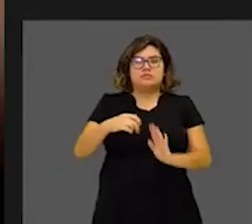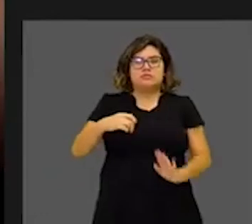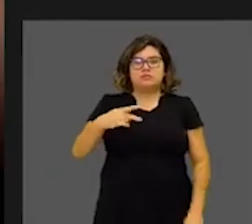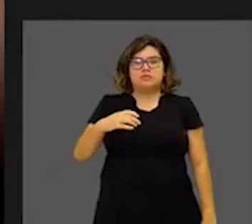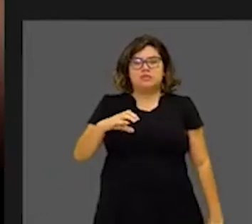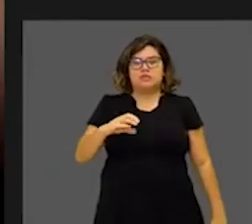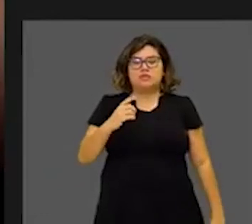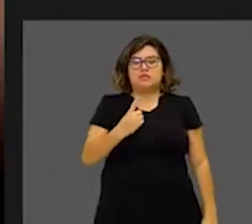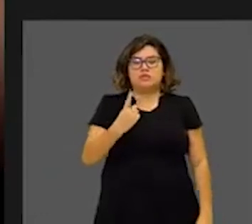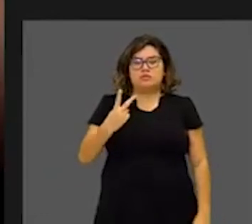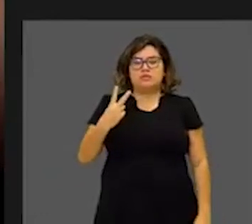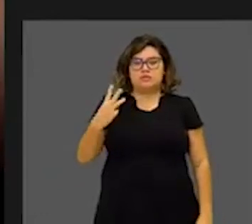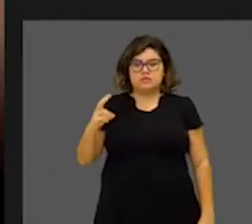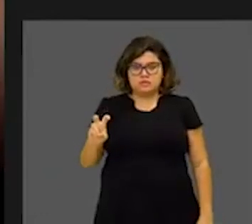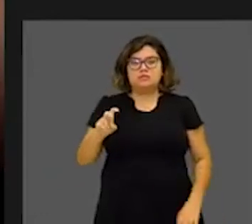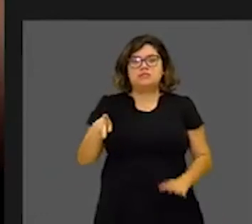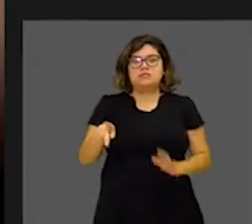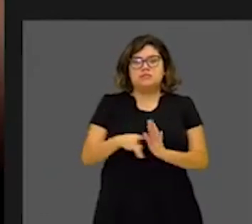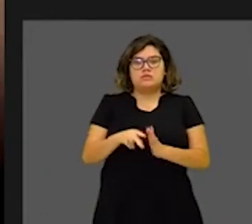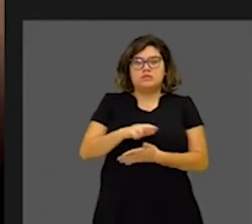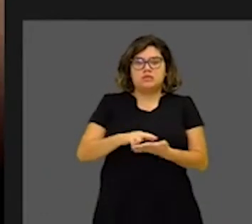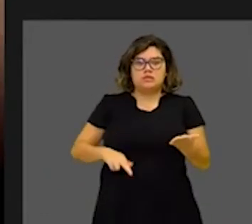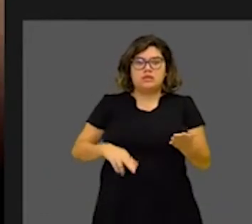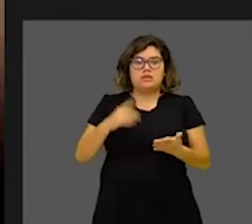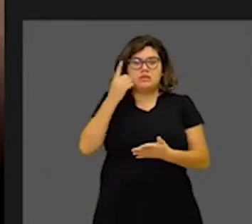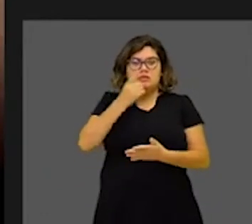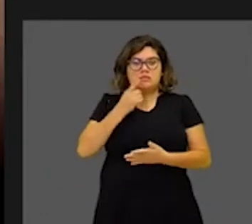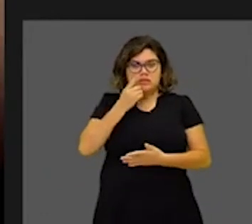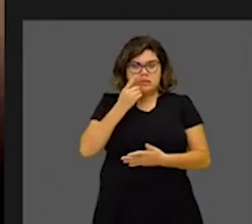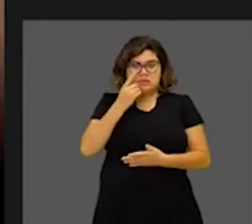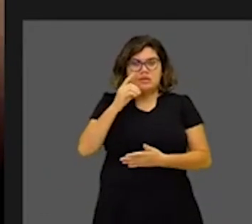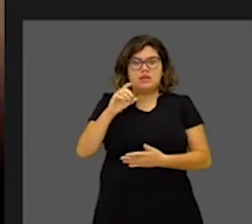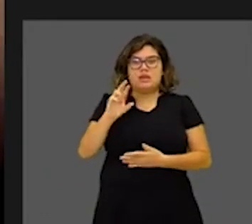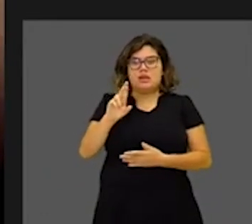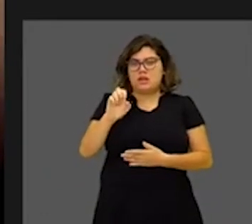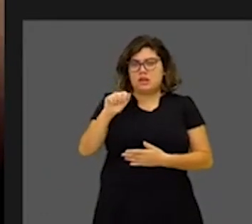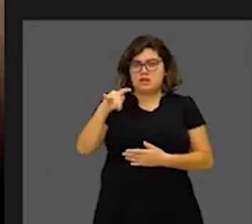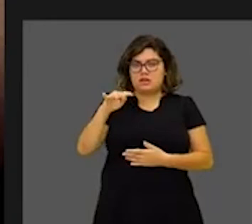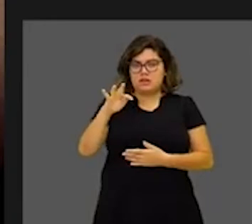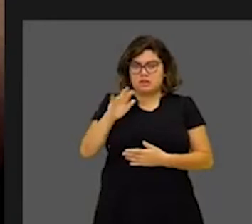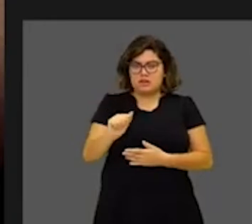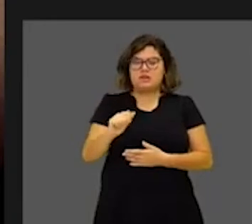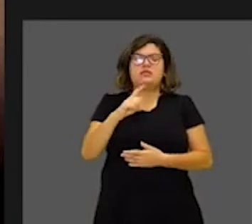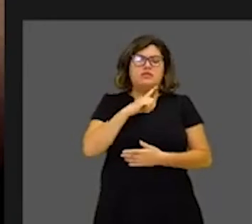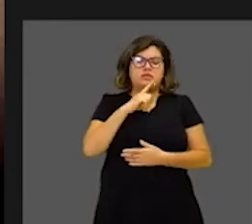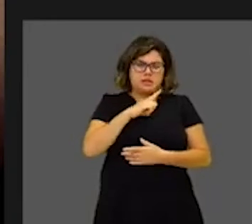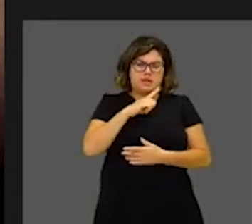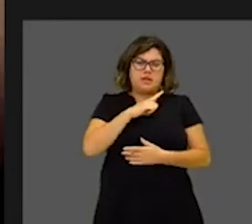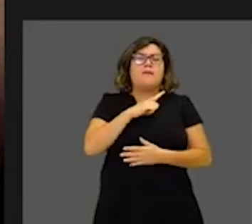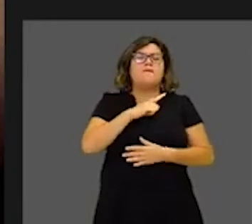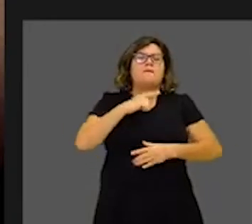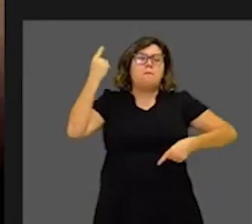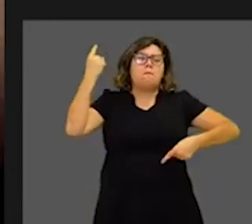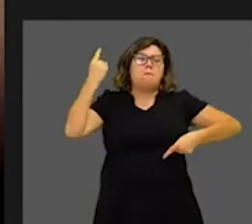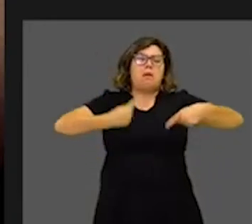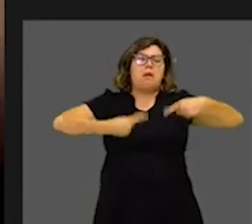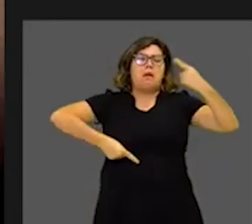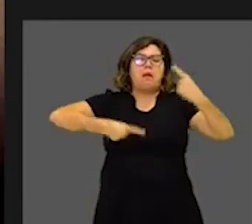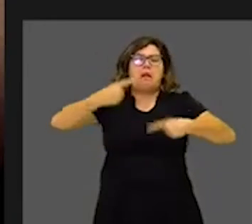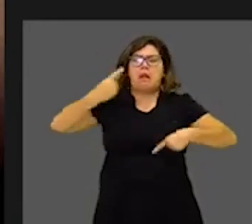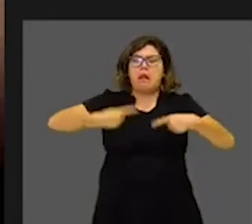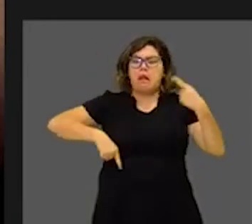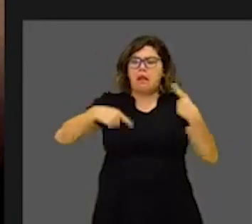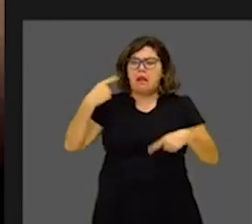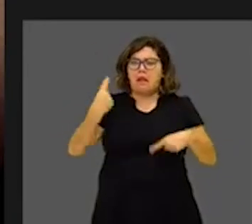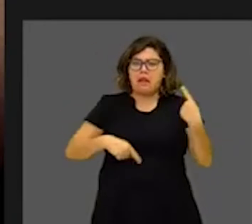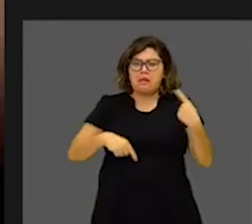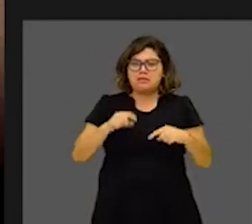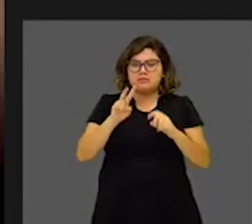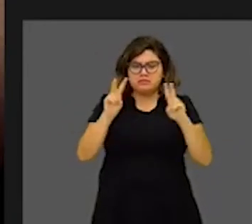2011 da relatoria da deputada Renata Abreu ouvir tanto debates on e o a contagem em dobro é para